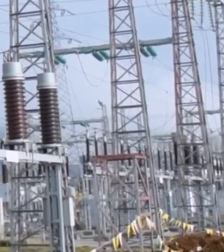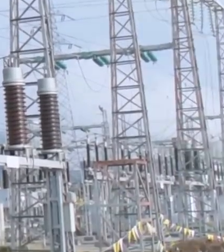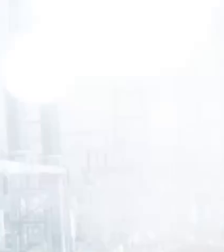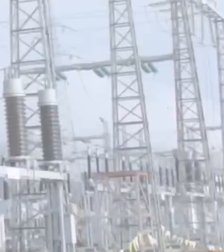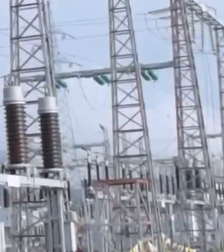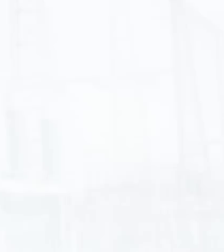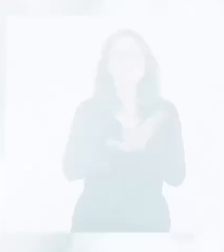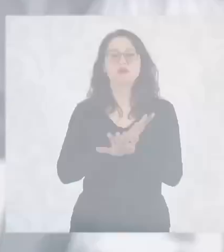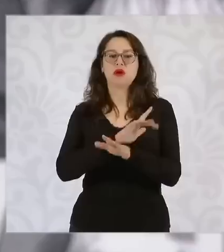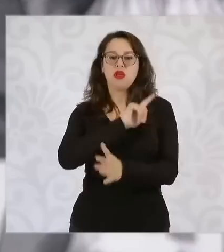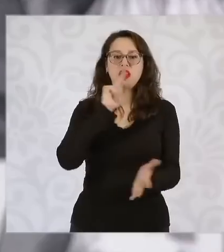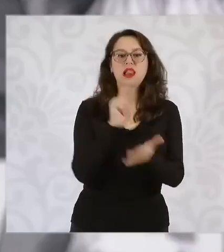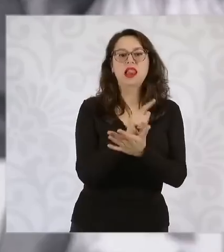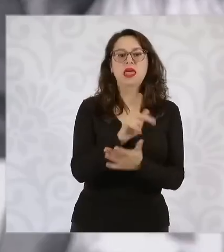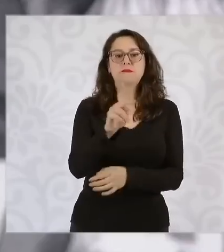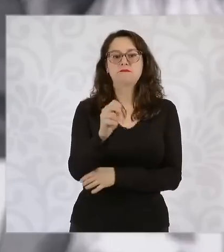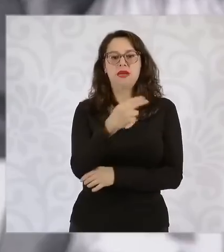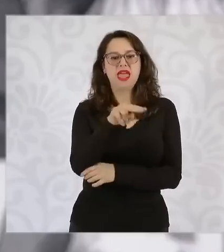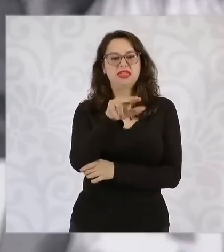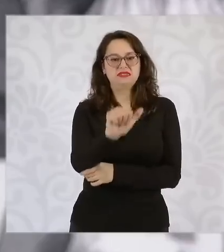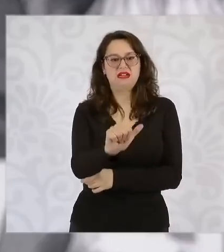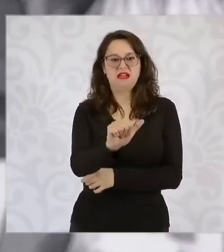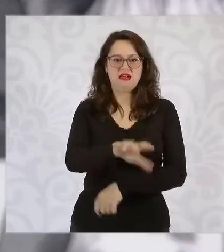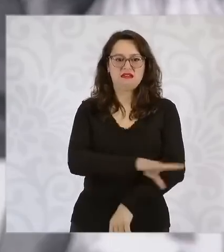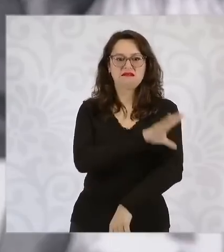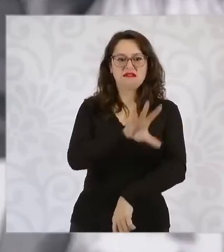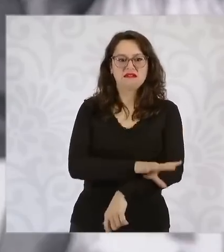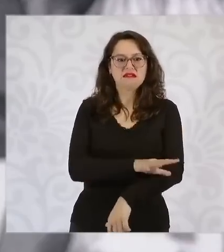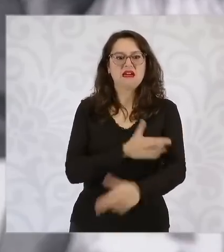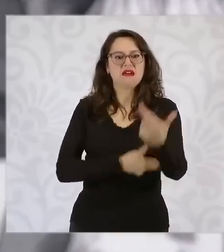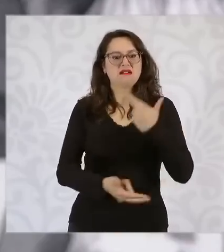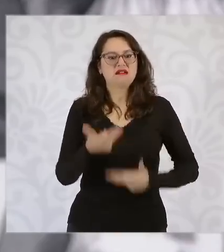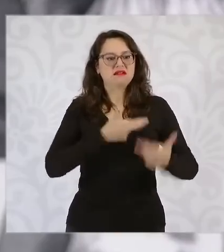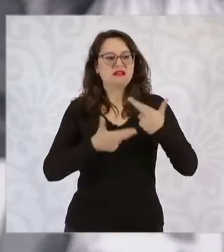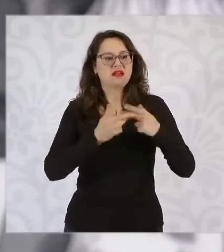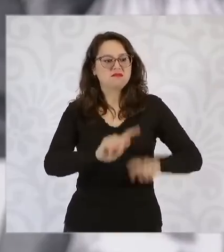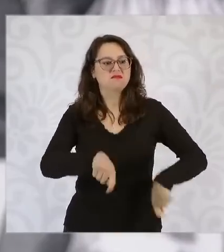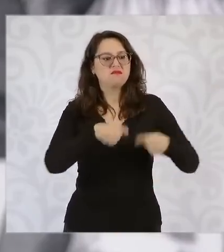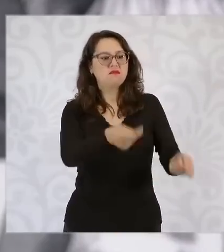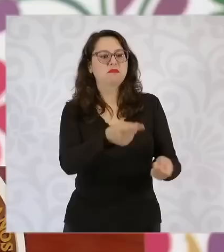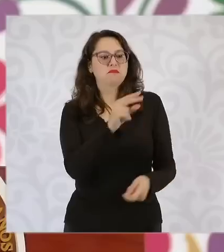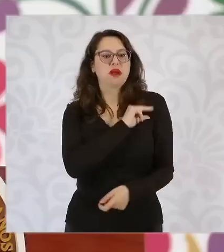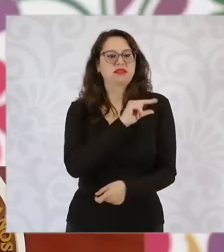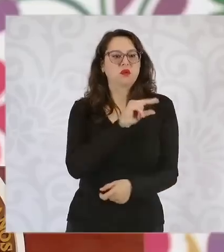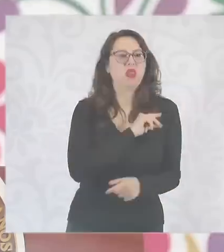la reforma constitucional en materia energética hace que la Comisión Federal de Electricidad y